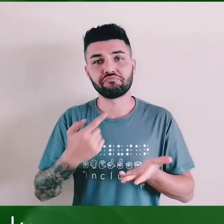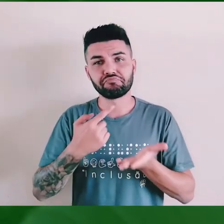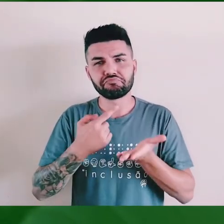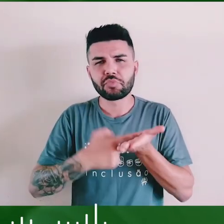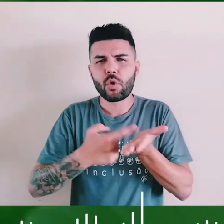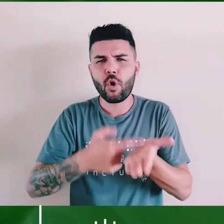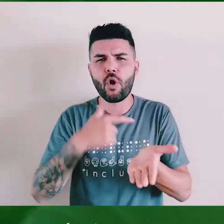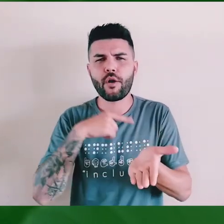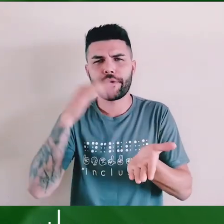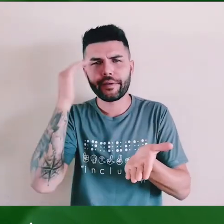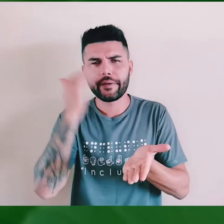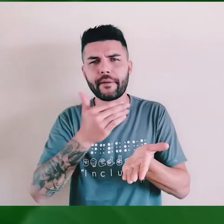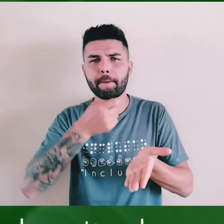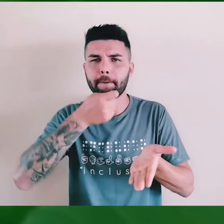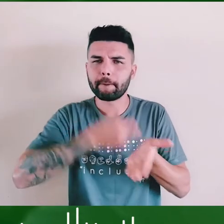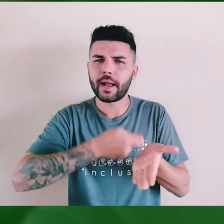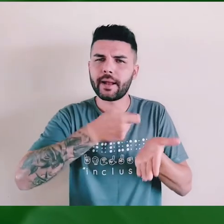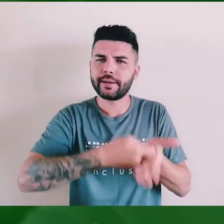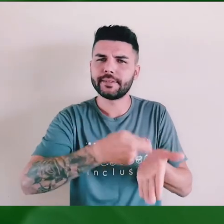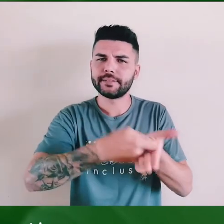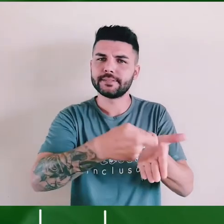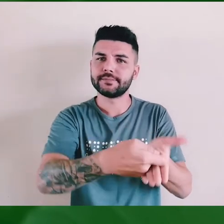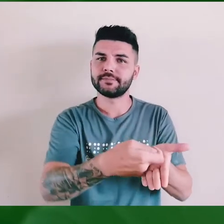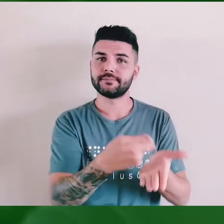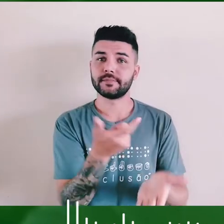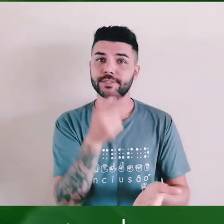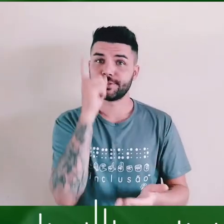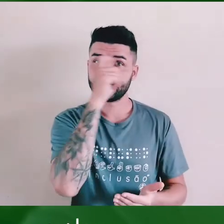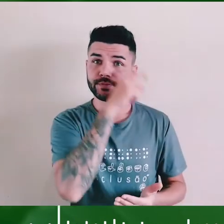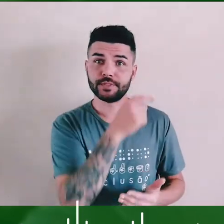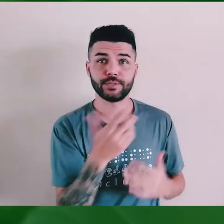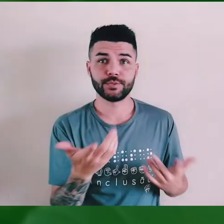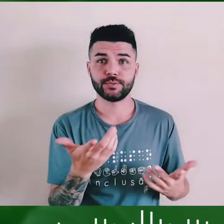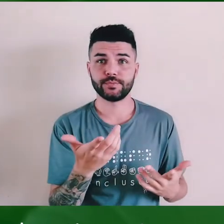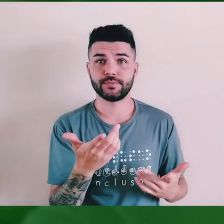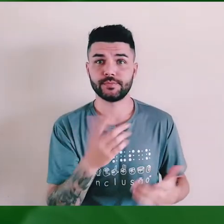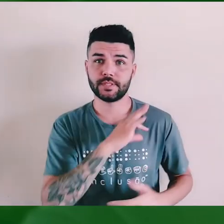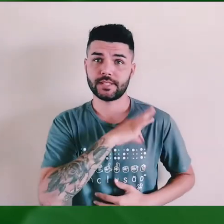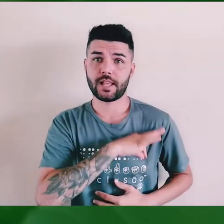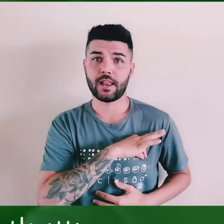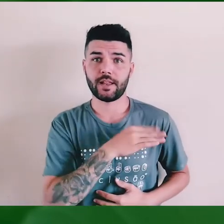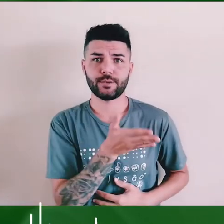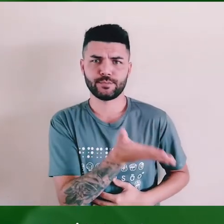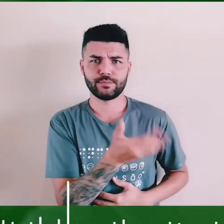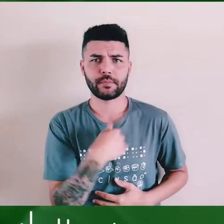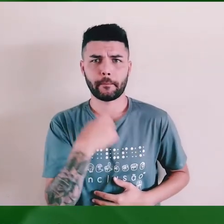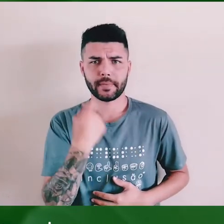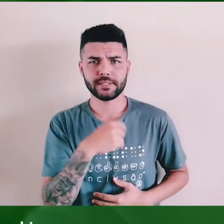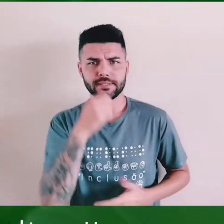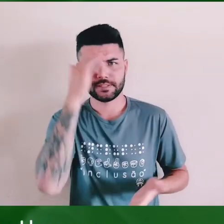dinheiro? Já é tão difícil naturalmente pagar o salário dos caras, honrar o compromisso,